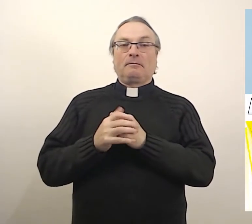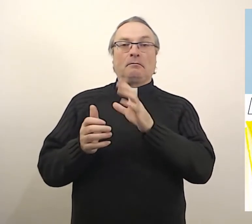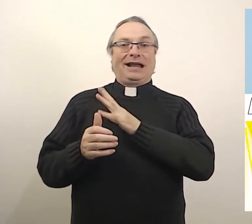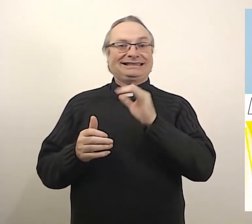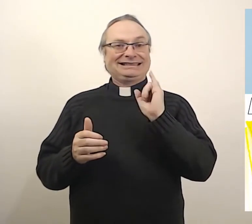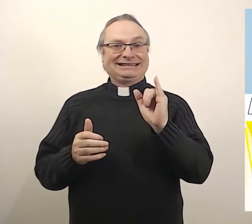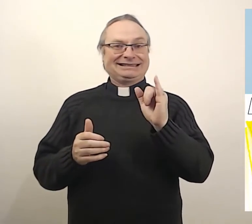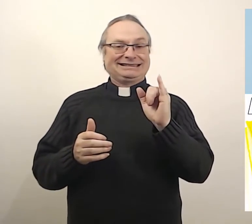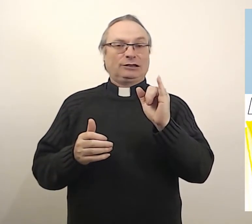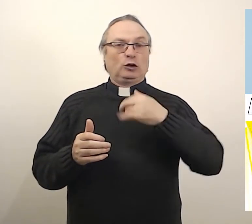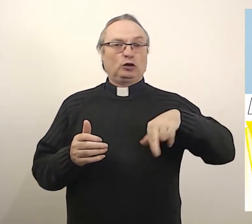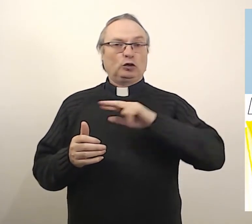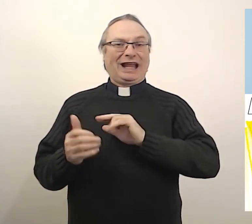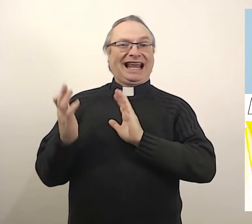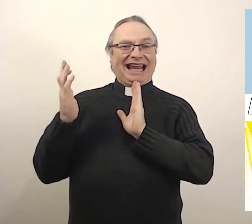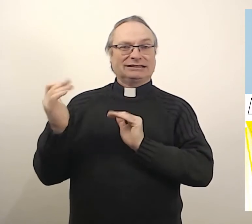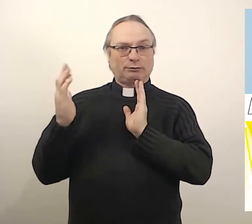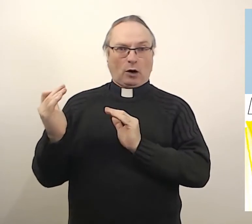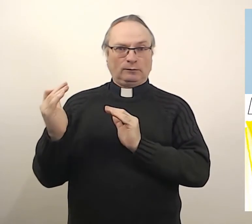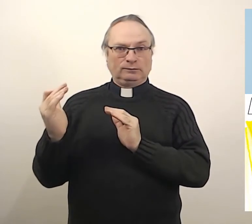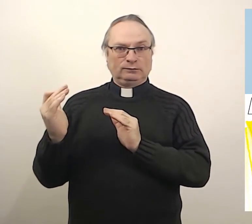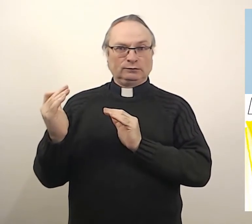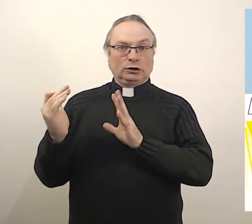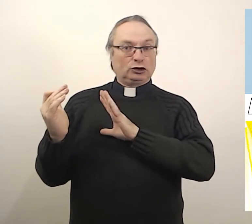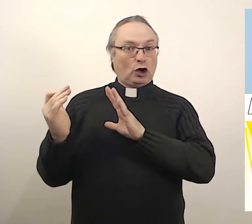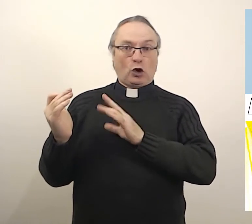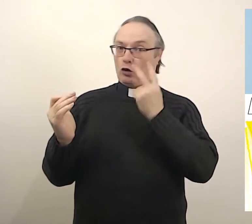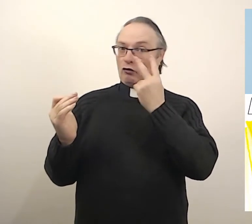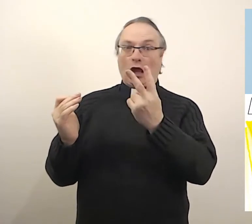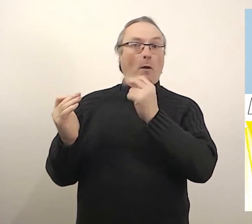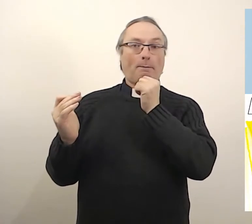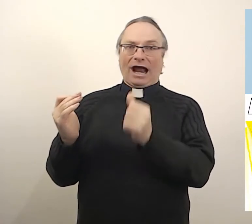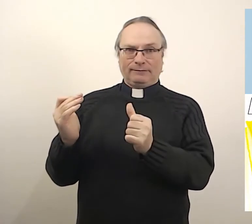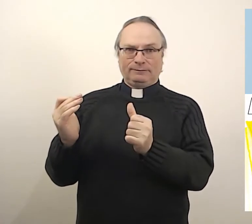Mais si nous espérons ce que nous ne voyons pas,